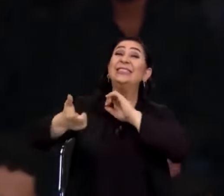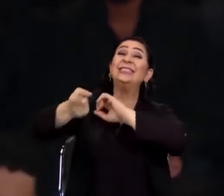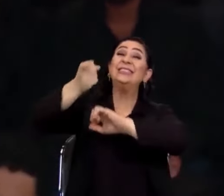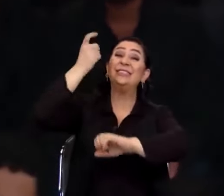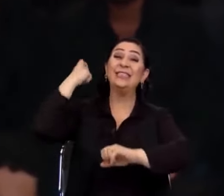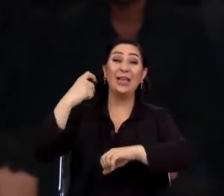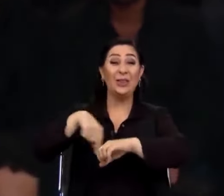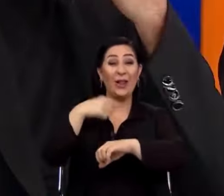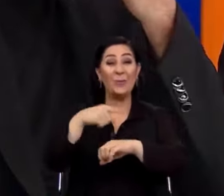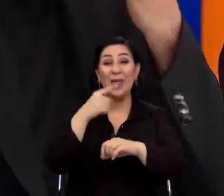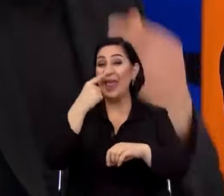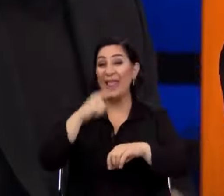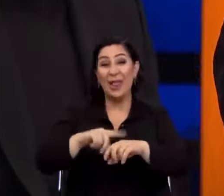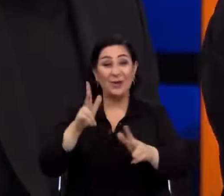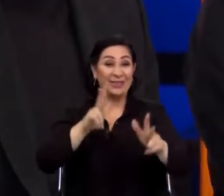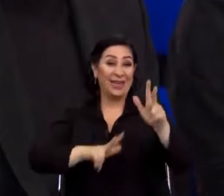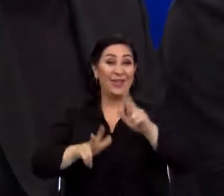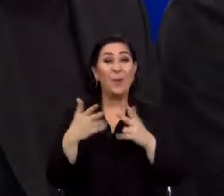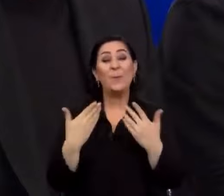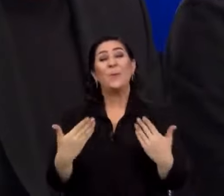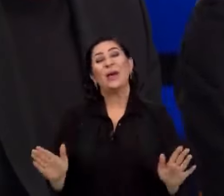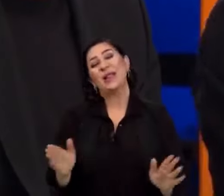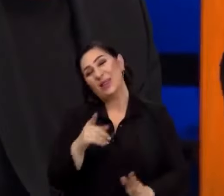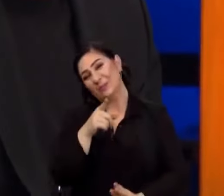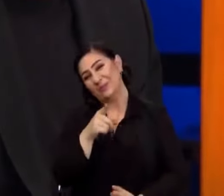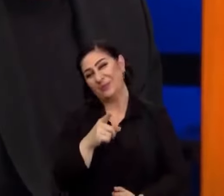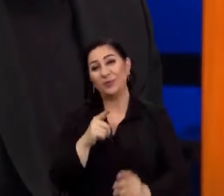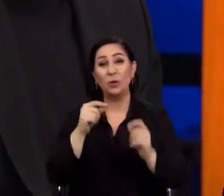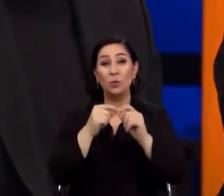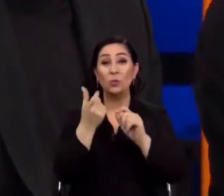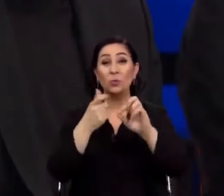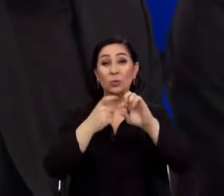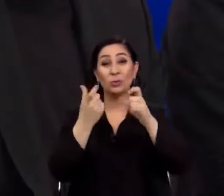Ve inanılmaz entarin de bayıldım Vallahi çok teşekkür eder size layik olmaya Ç